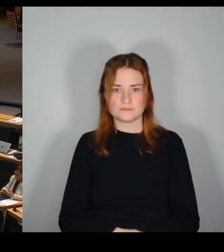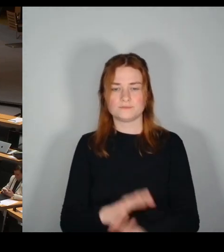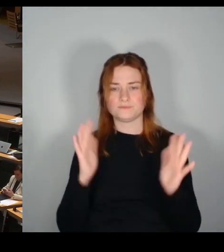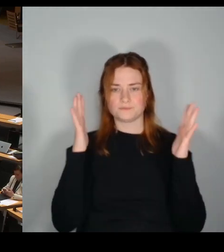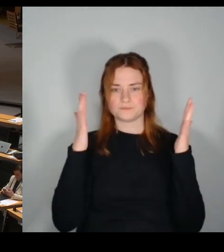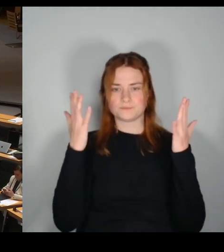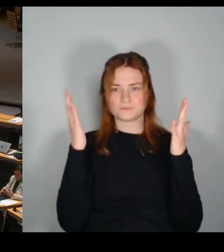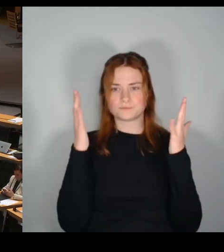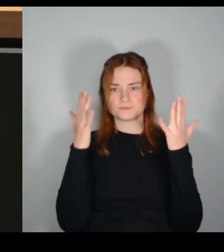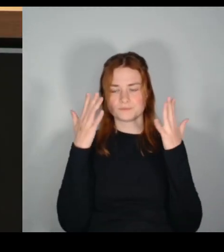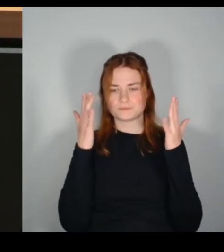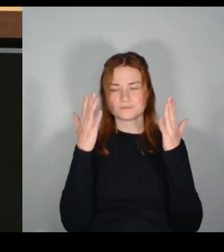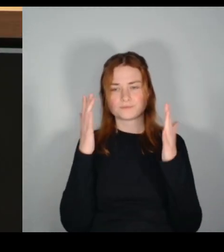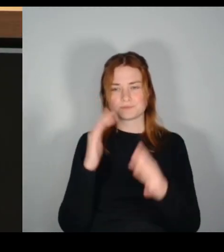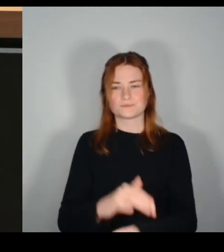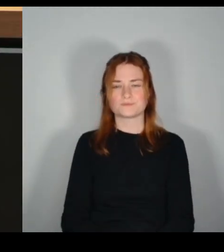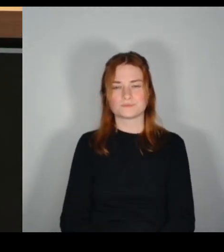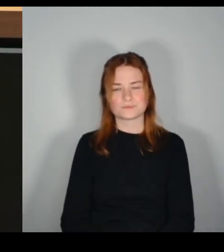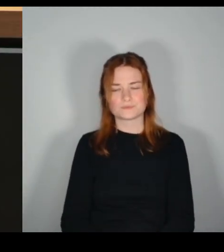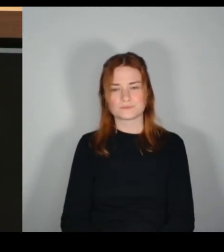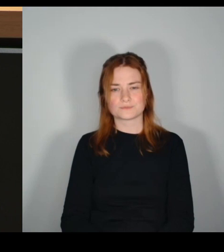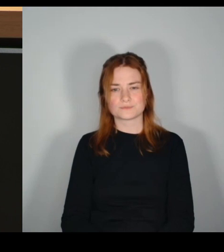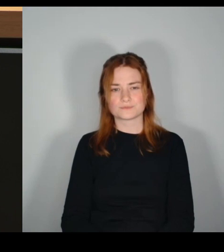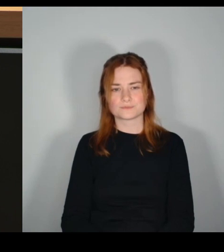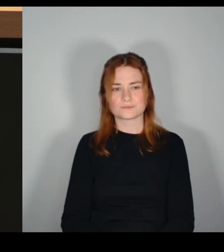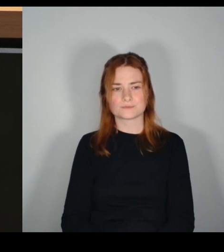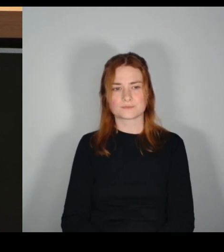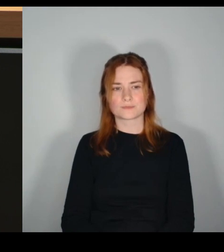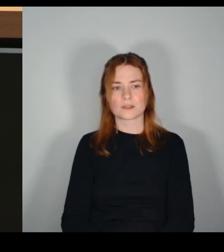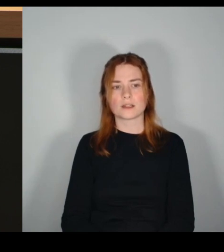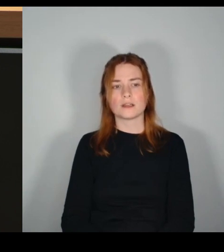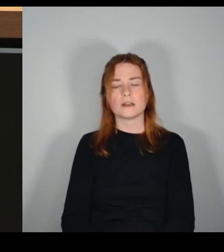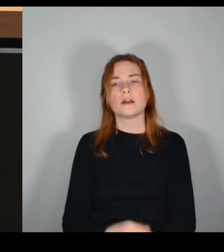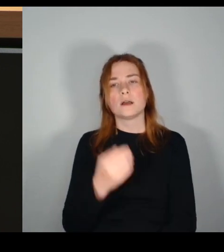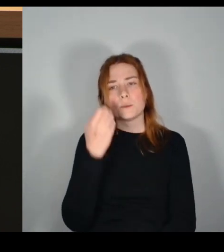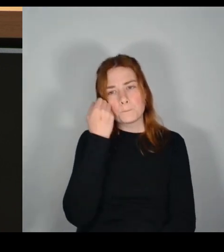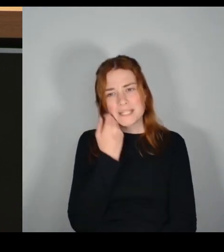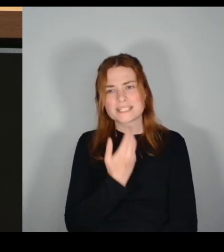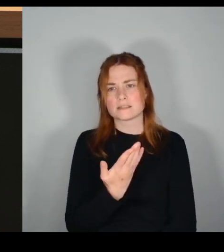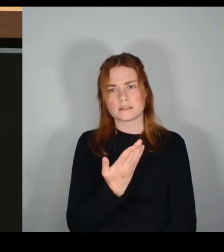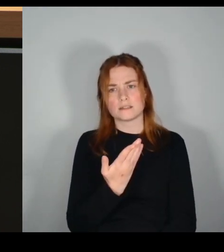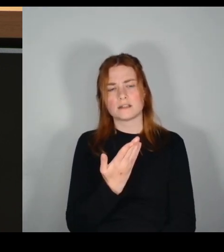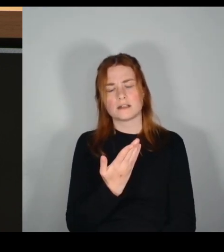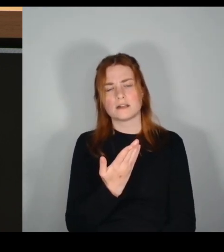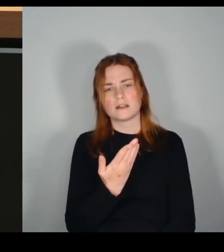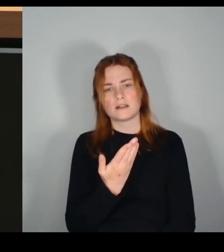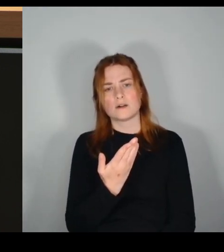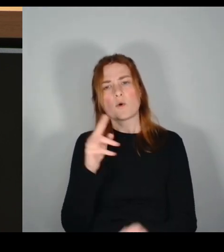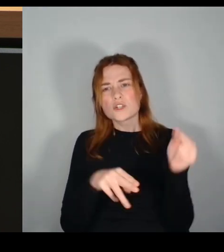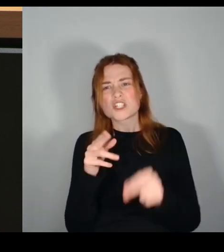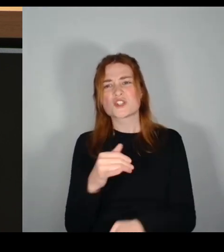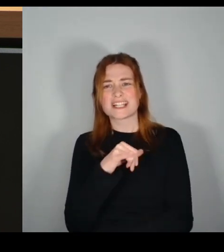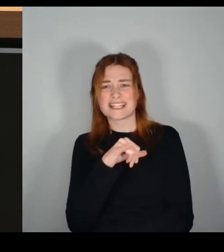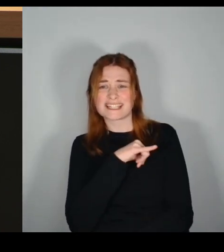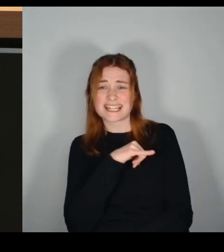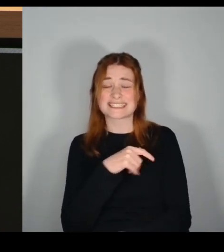Und hören Sie bitte auf, immer die angeblich so unterschiedlichen Interessen von Innenstadt und den sogenannten Außenbezirken auszuspielen. Auch in Marzahn Hellersdorf leben